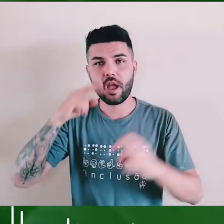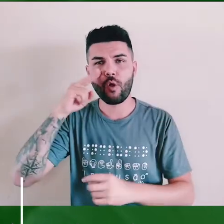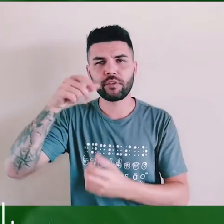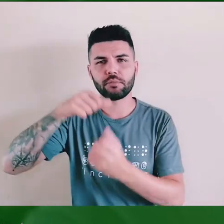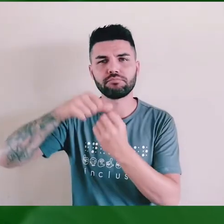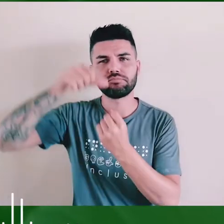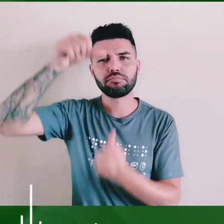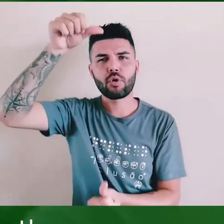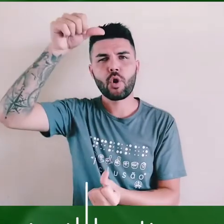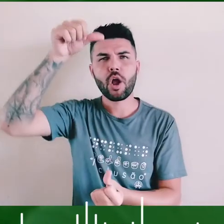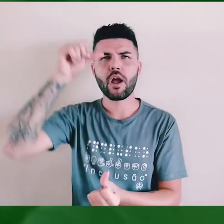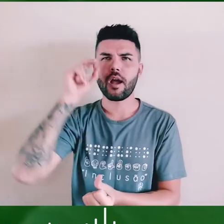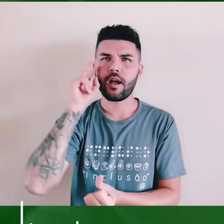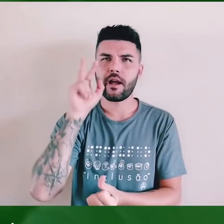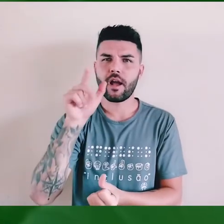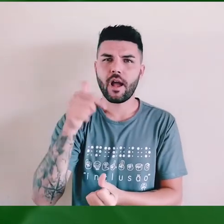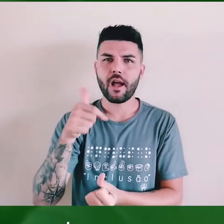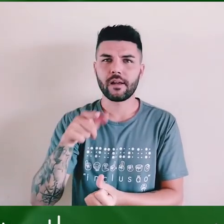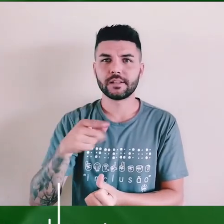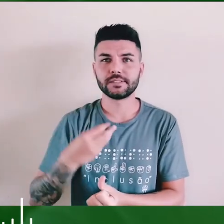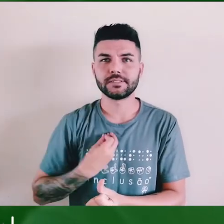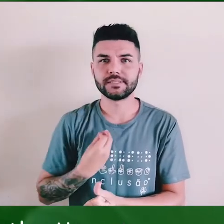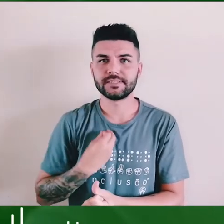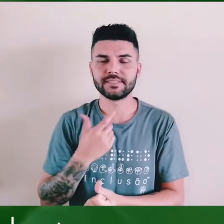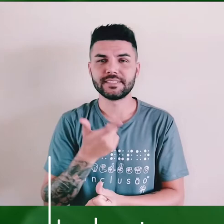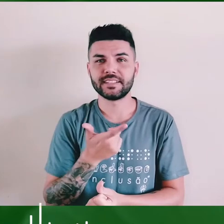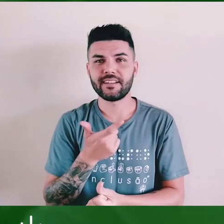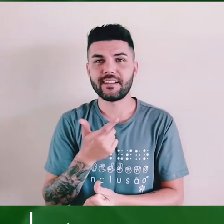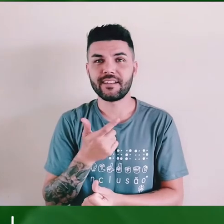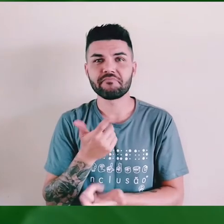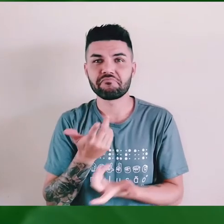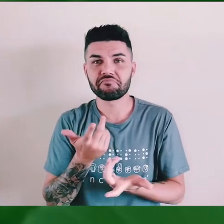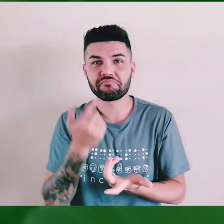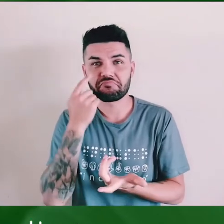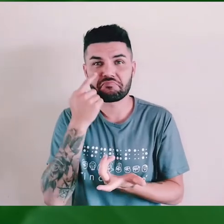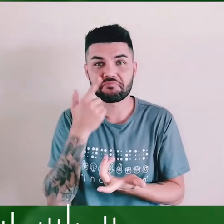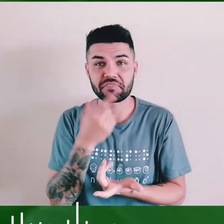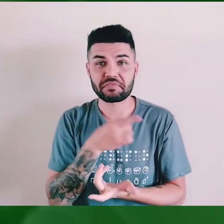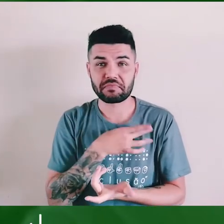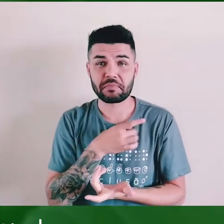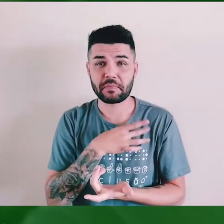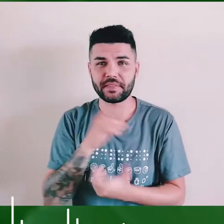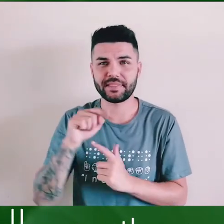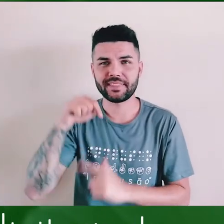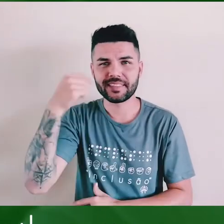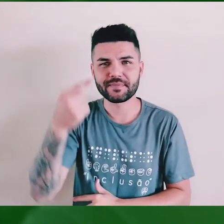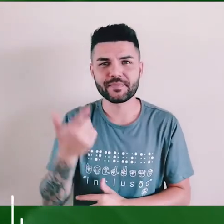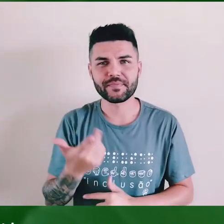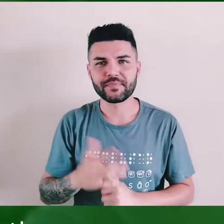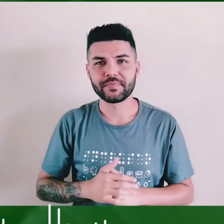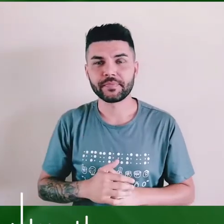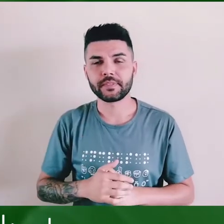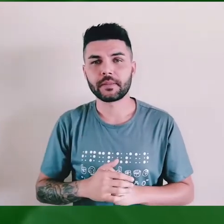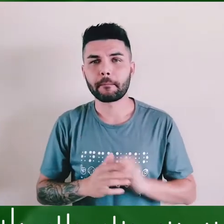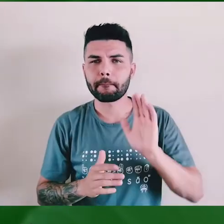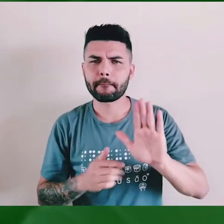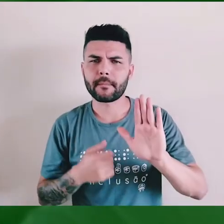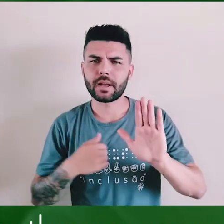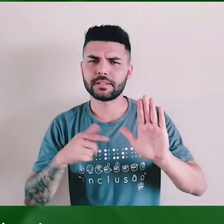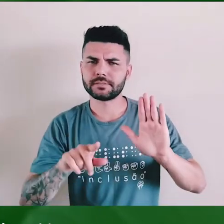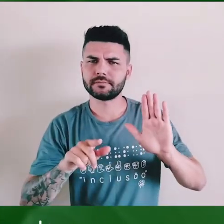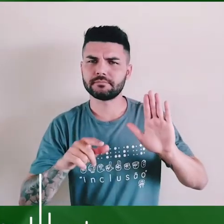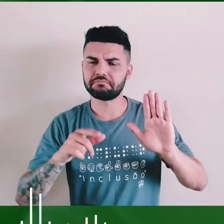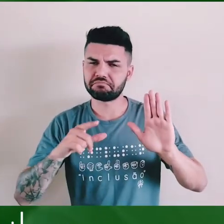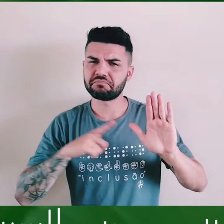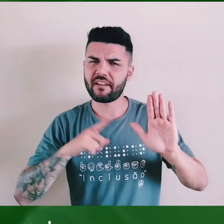eu não queria abraçar pois fiquei com medo dela depois. Mas assim, eu sou um grande fã